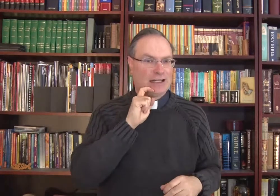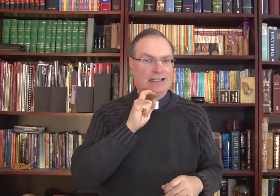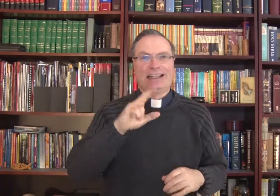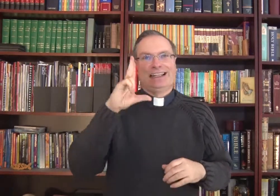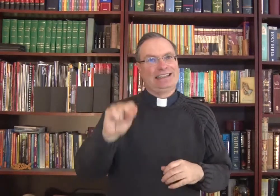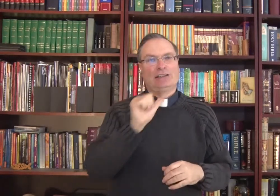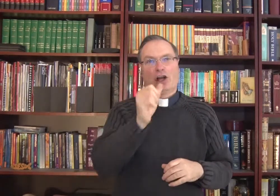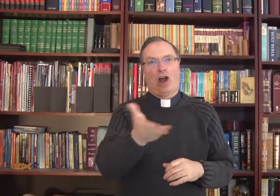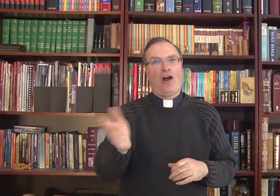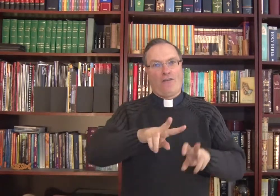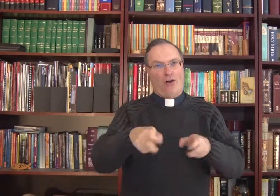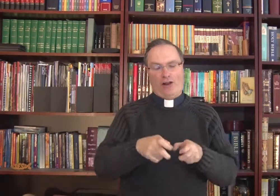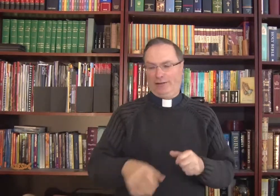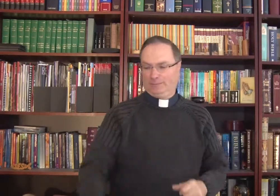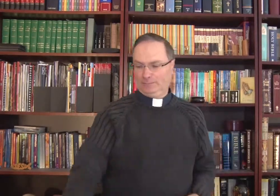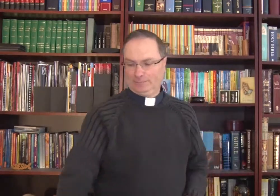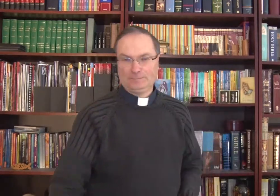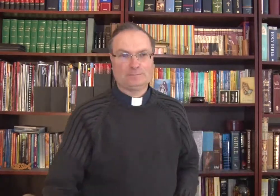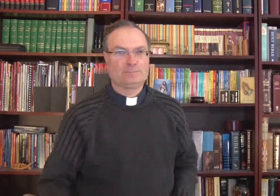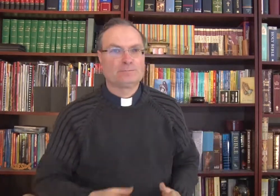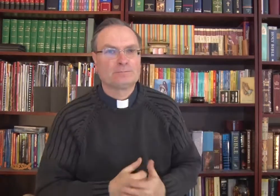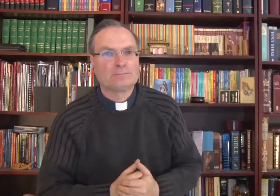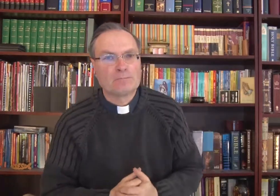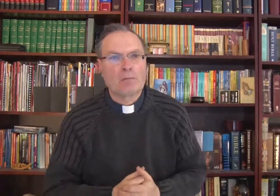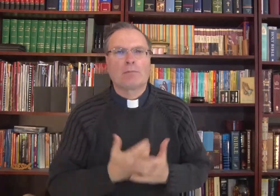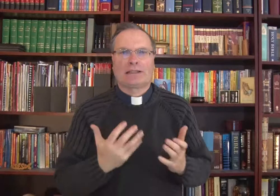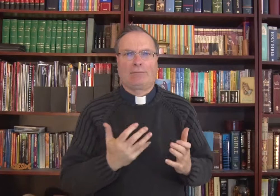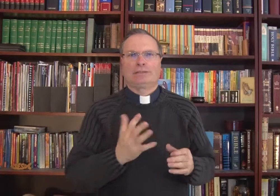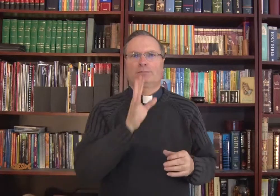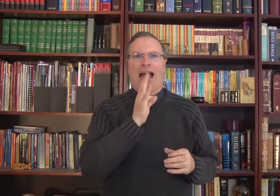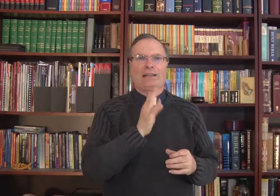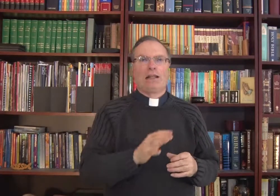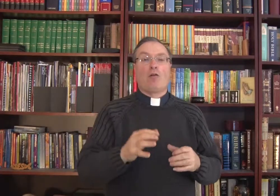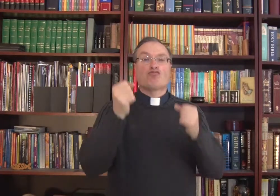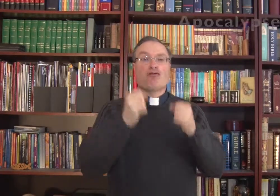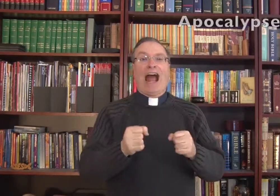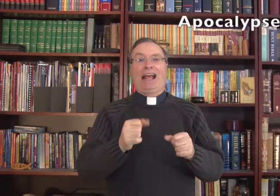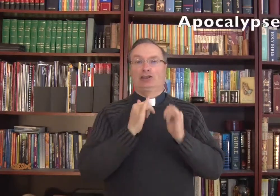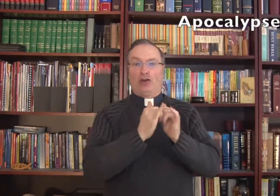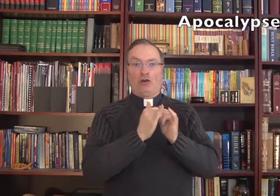ni de leurs vols. Maintenant il parlait du pouvoir des chevaux